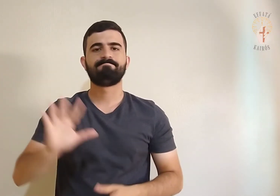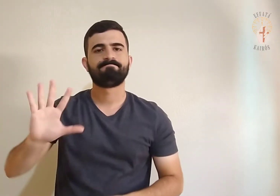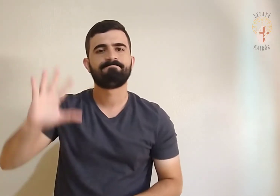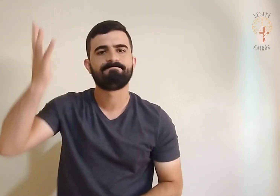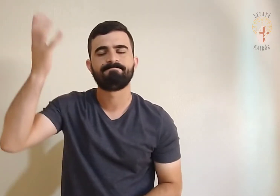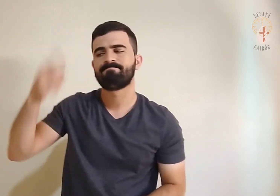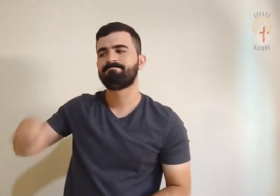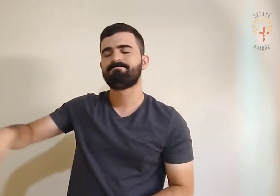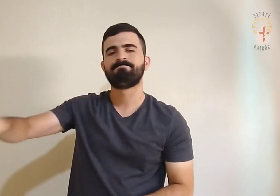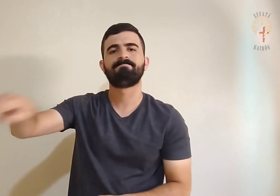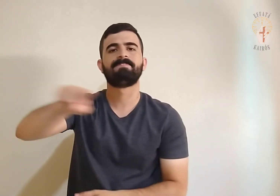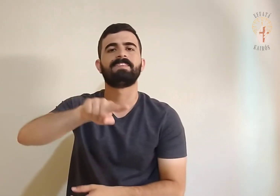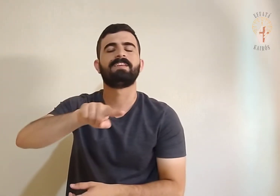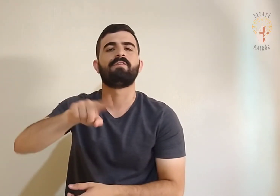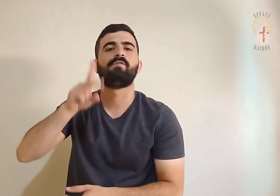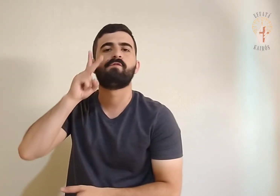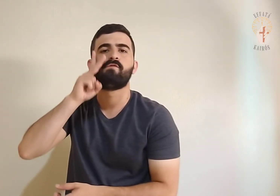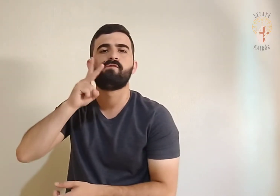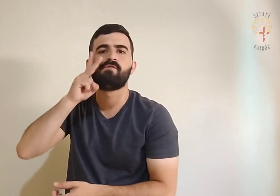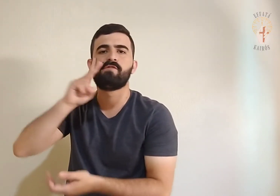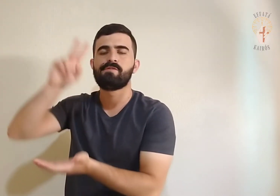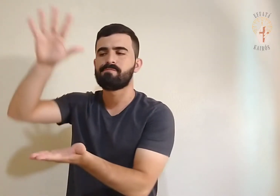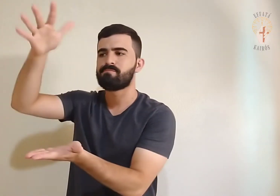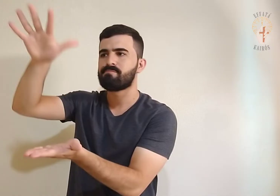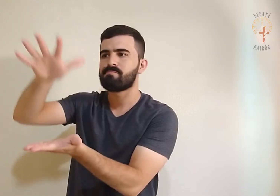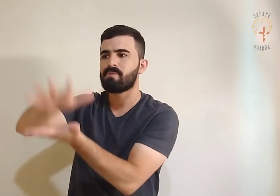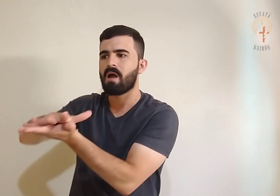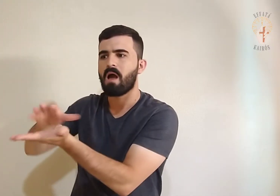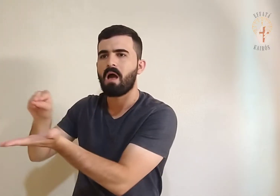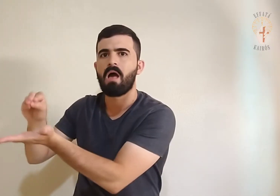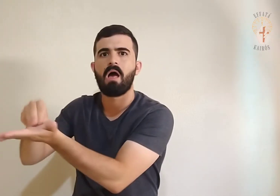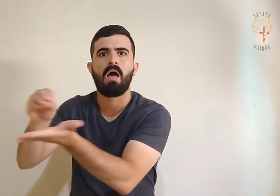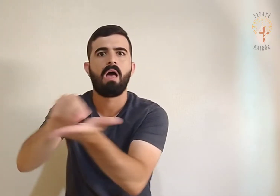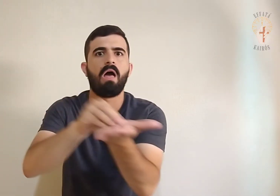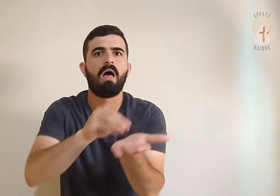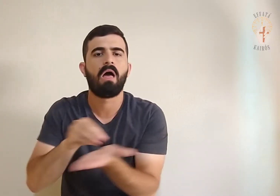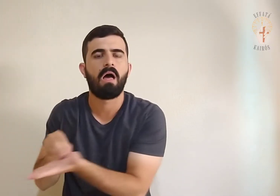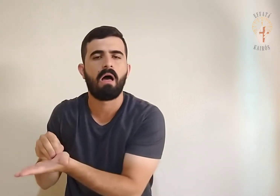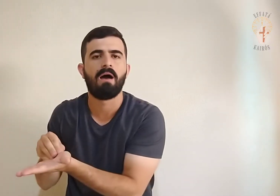3 - Como o vinho veio a faltar, a mãe de Jesus lhe disse: